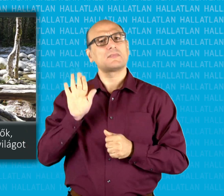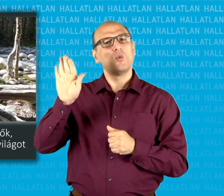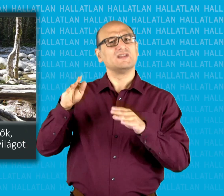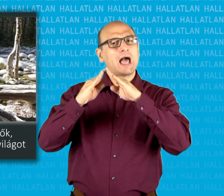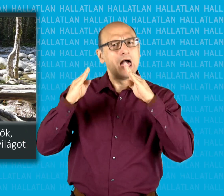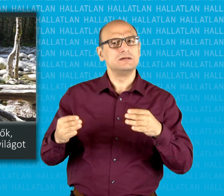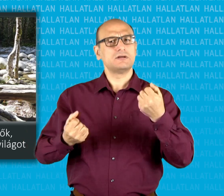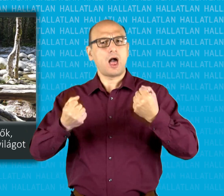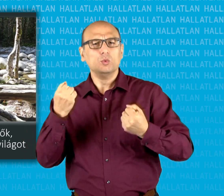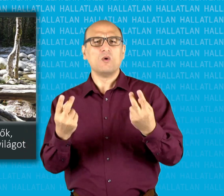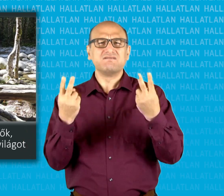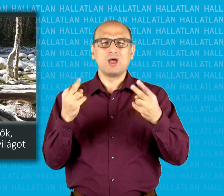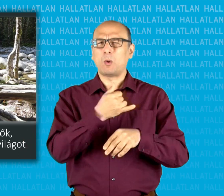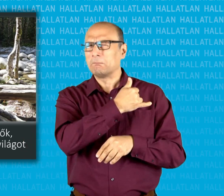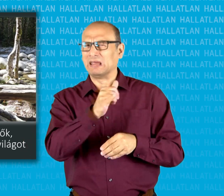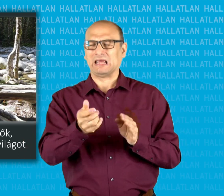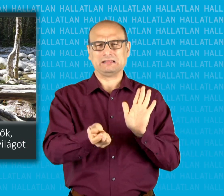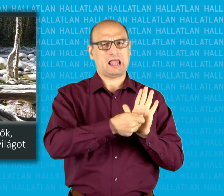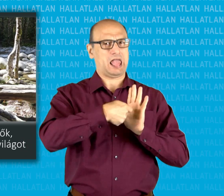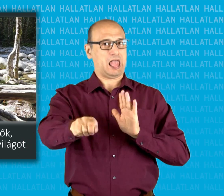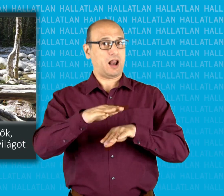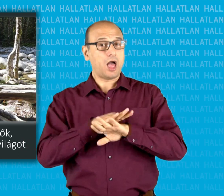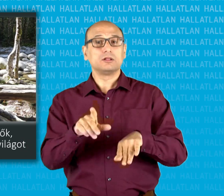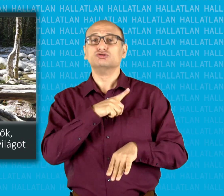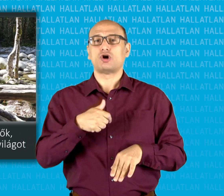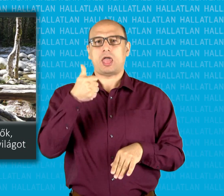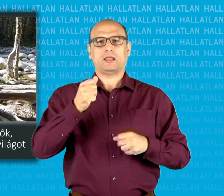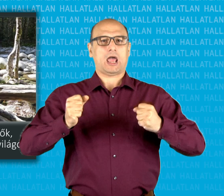Eladták házukat, autójukat és minden nélkülözhető ingóságukat, mindössze annyi holmijuk maradt,